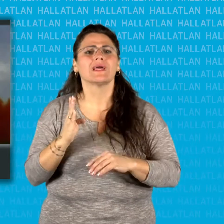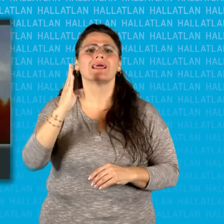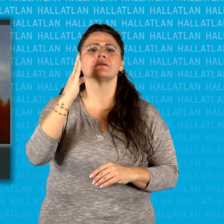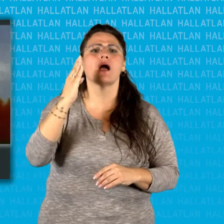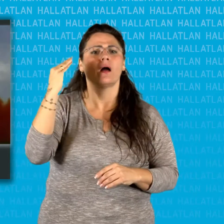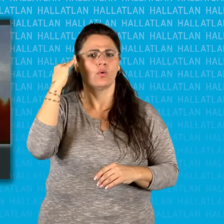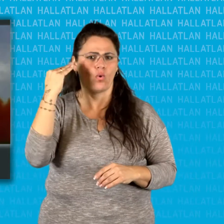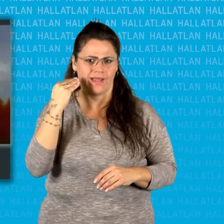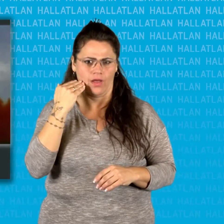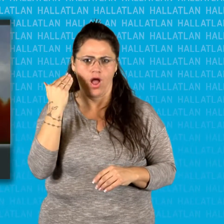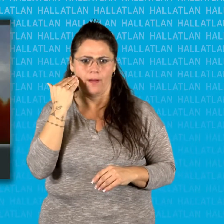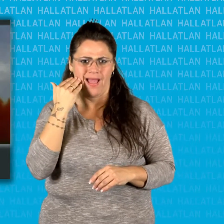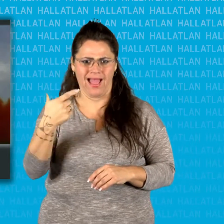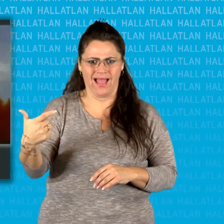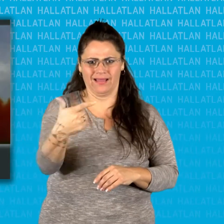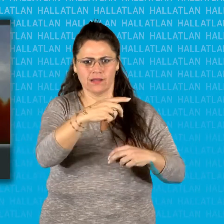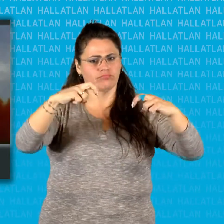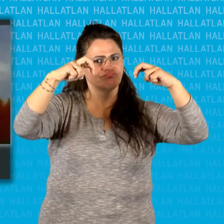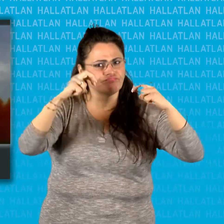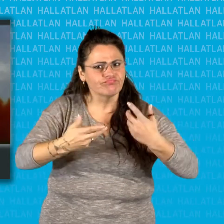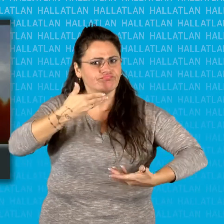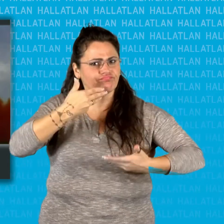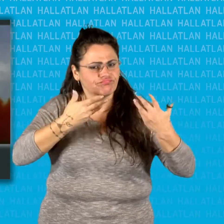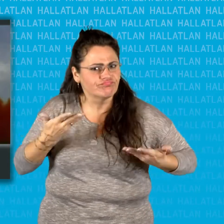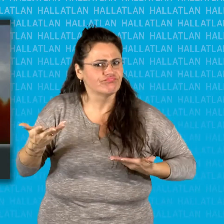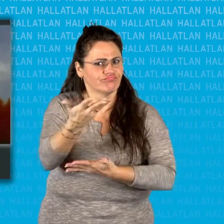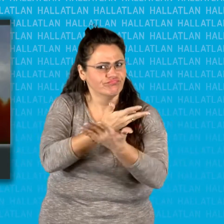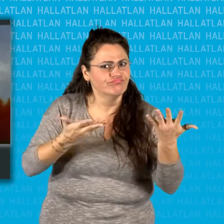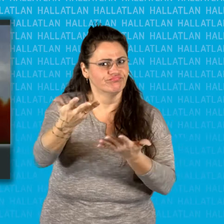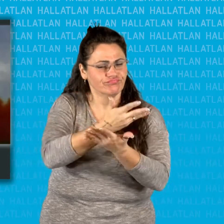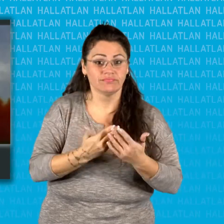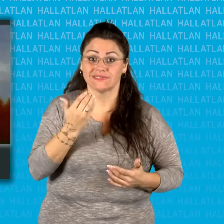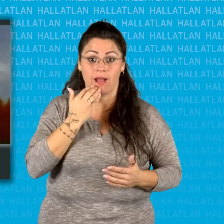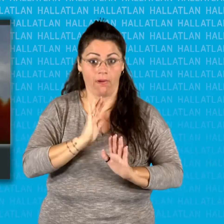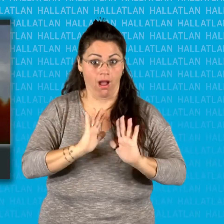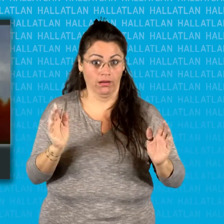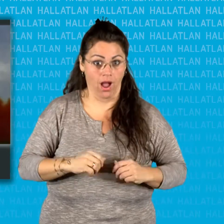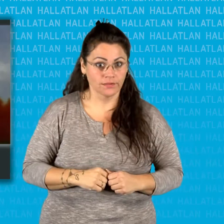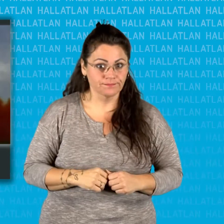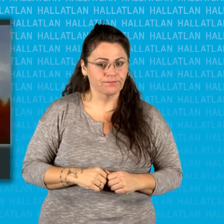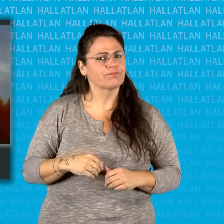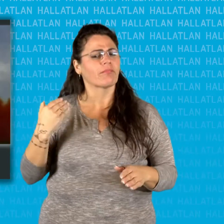A másik, hogy nem óhajtanak tárgyalni az Egyesült Államokkal.